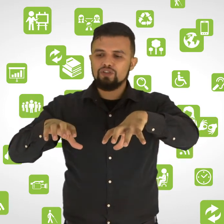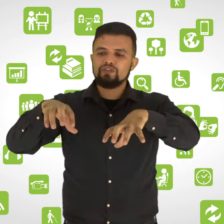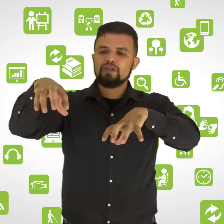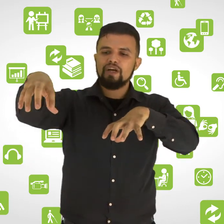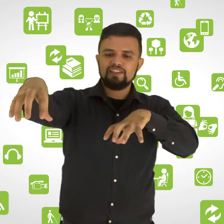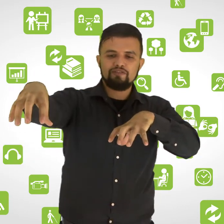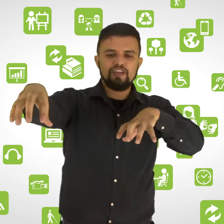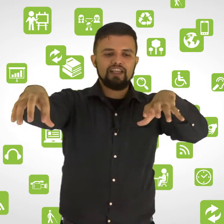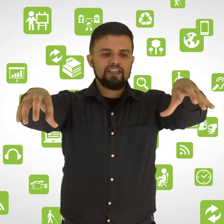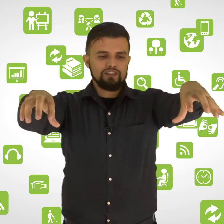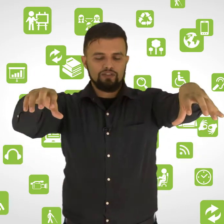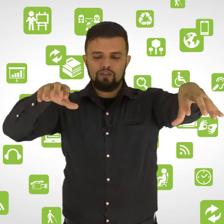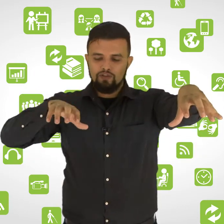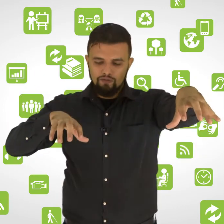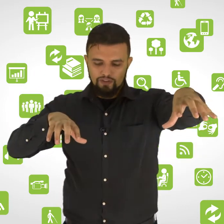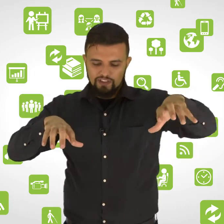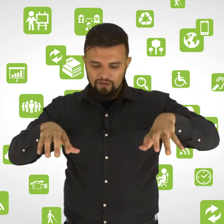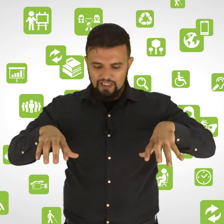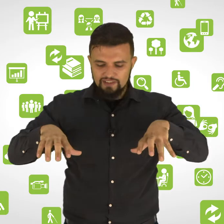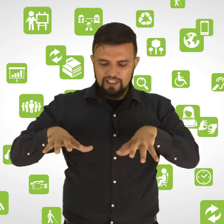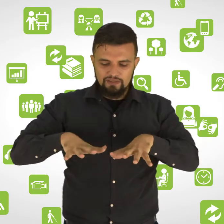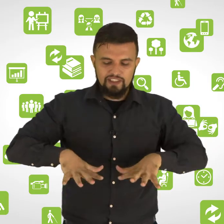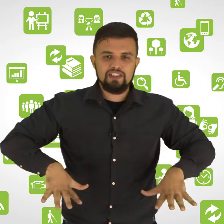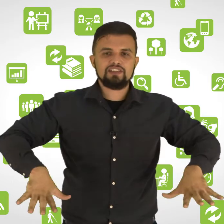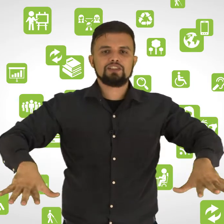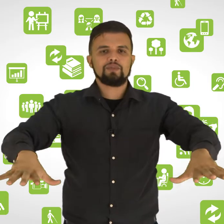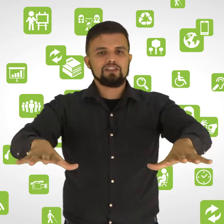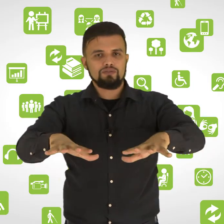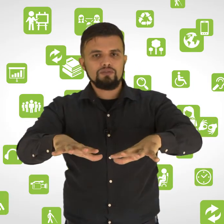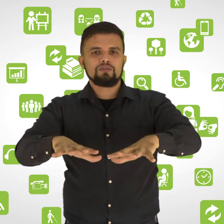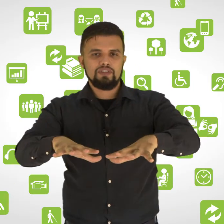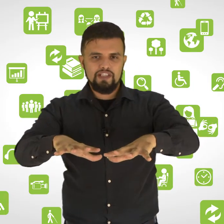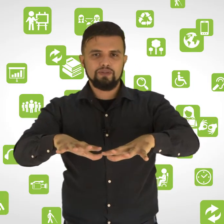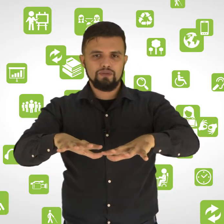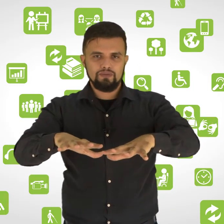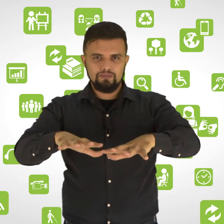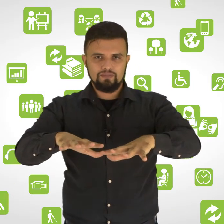e os demais referentes fossem localizados aqui nesse espaço neutro.